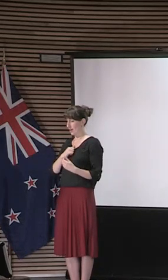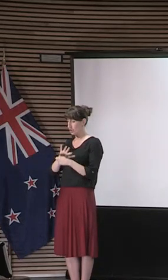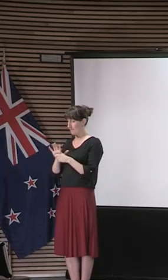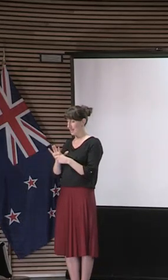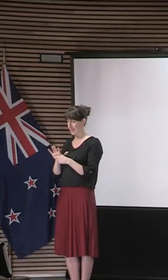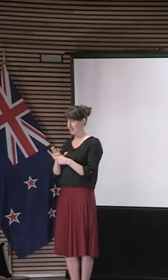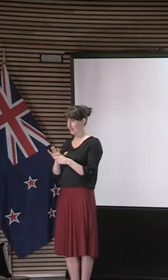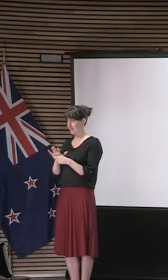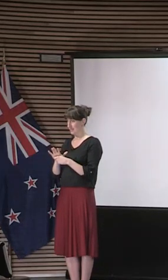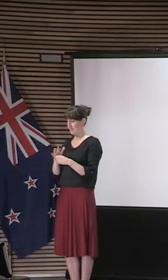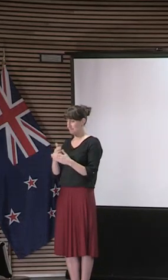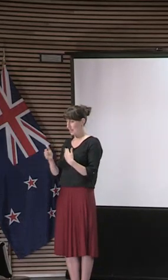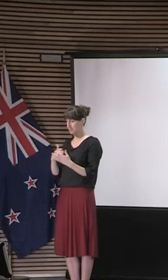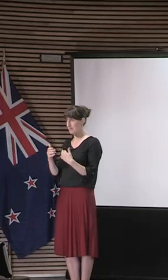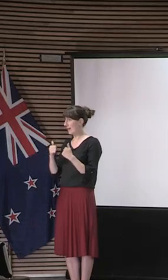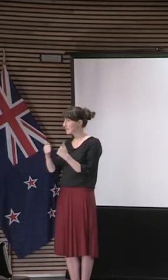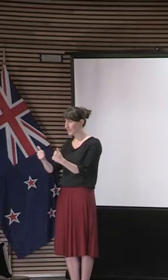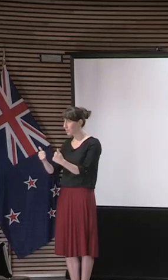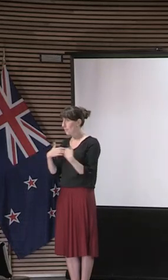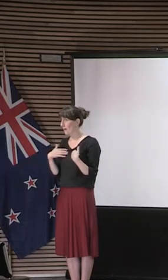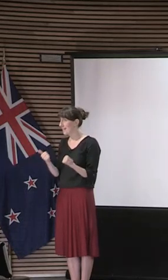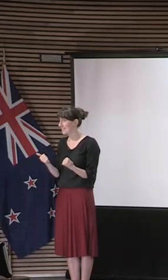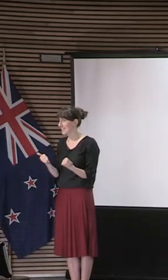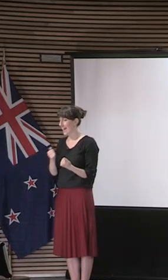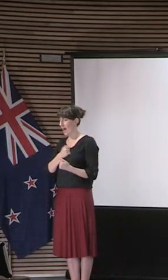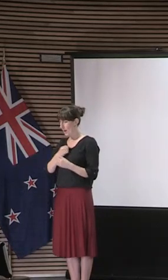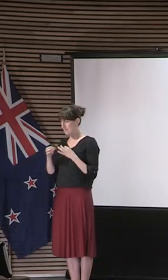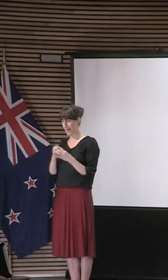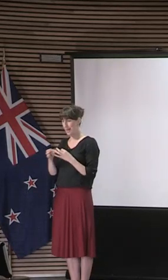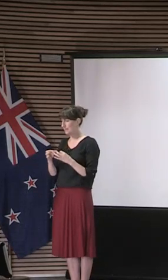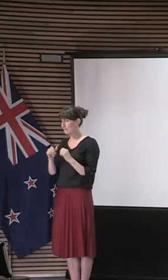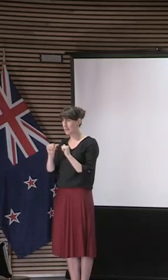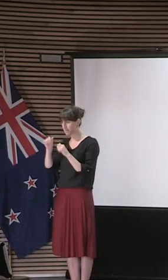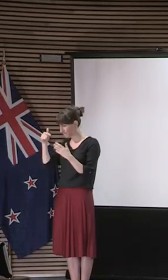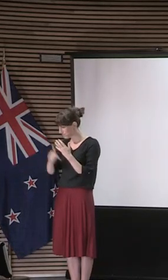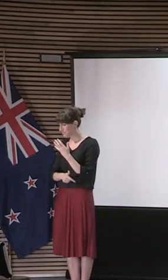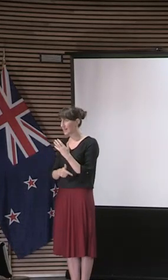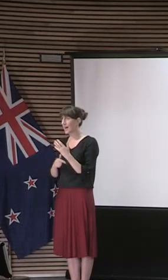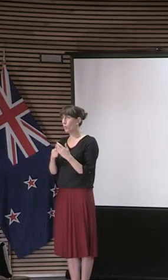taku whakaaro. Ki taku whakaaro mo te whenua kua rite, kaore